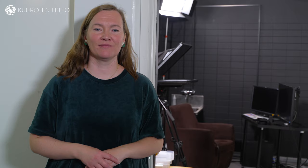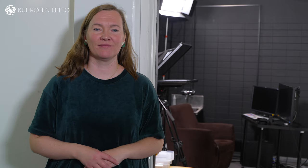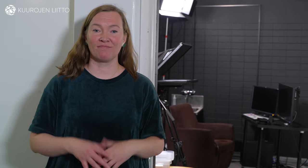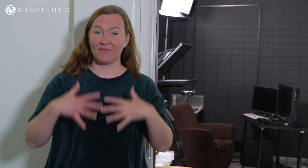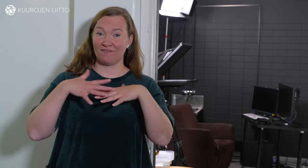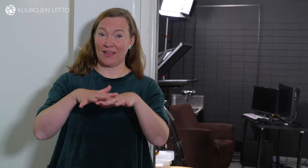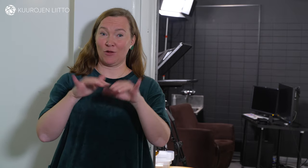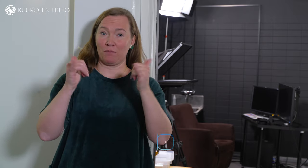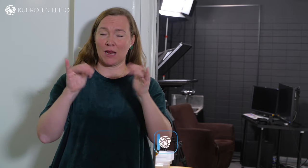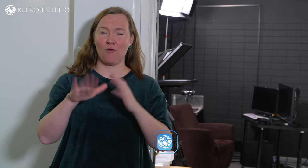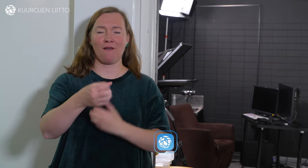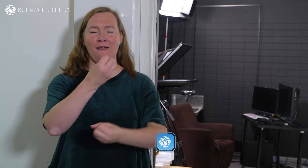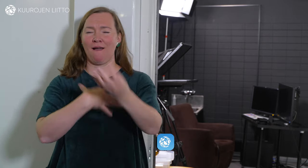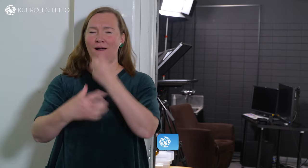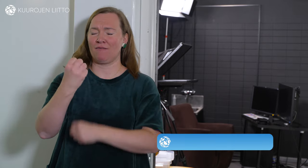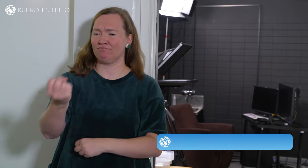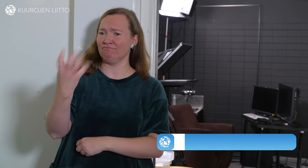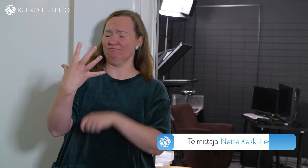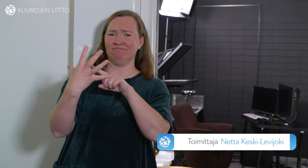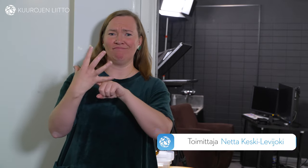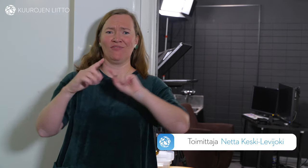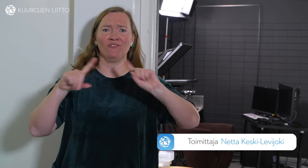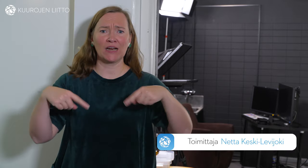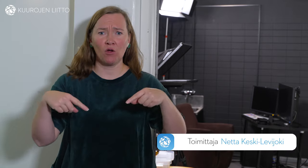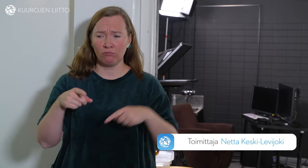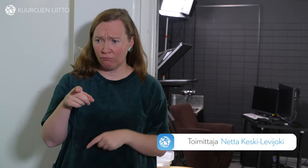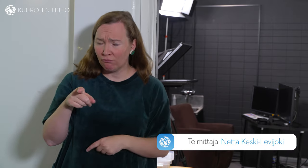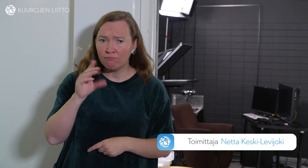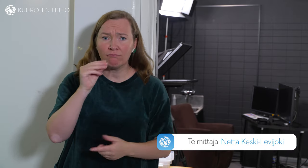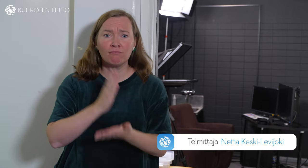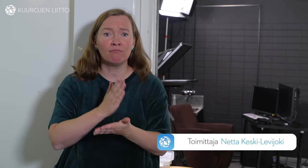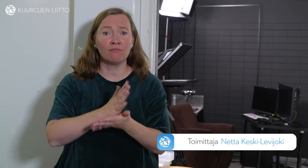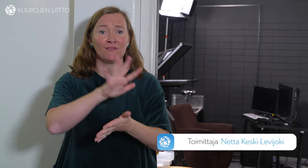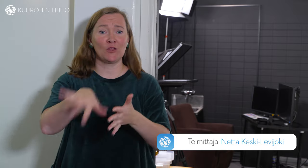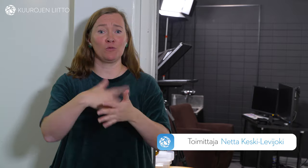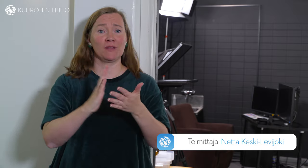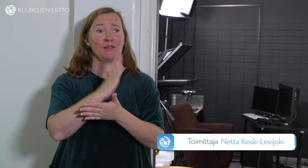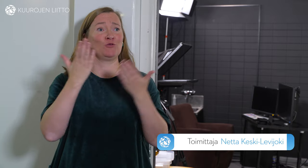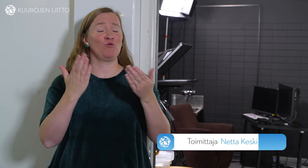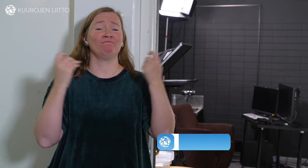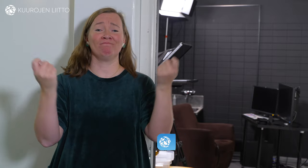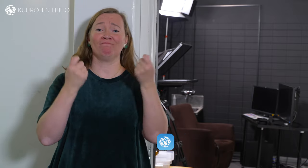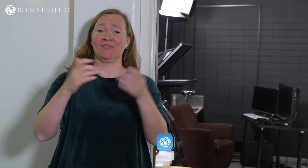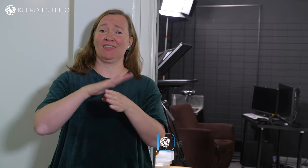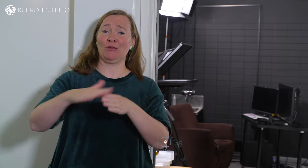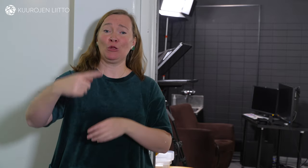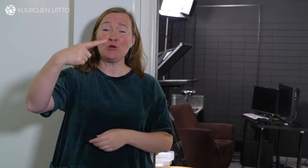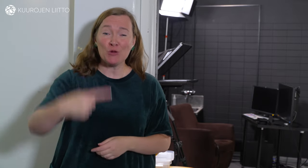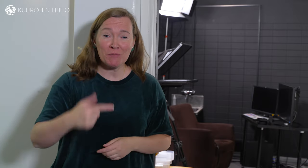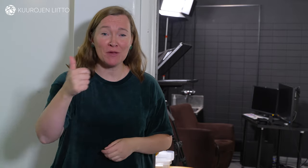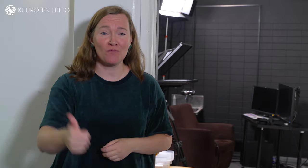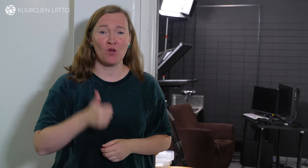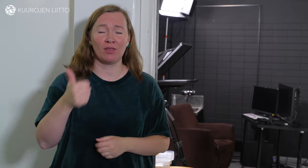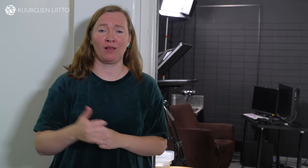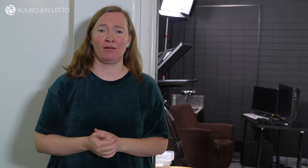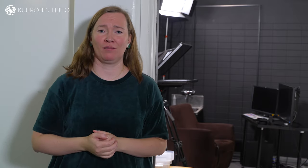Verkkobileissä nähtiin video, että Viittomakielinen kirjasto täyttää 10 vuotta.